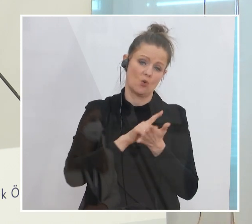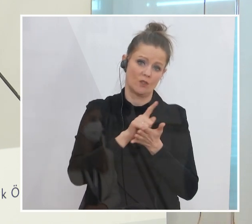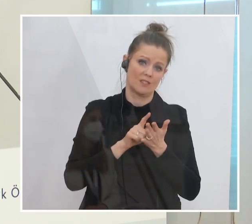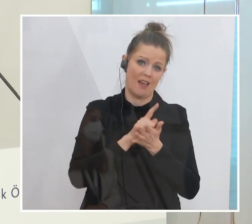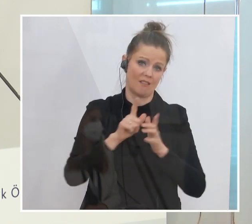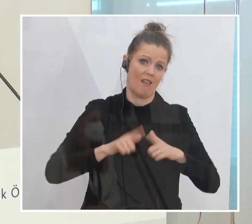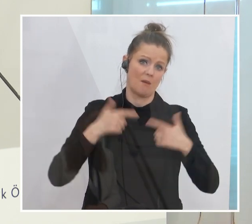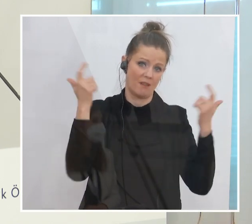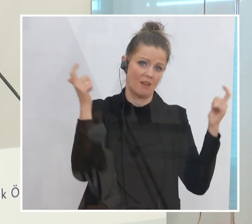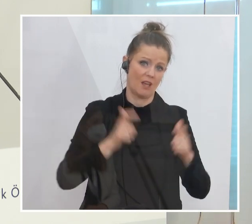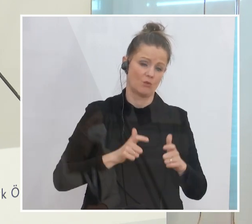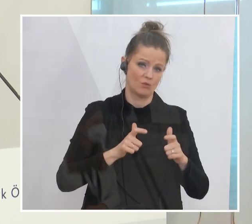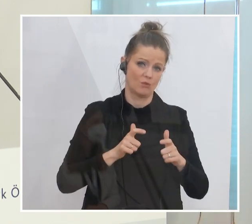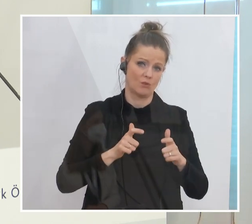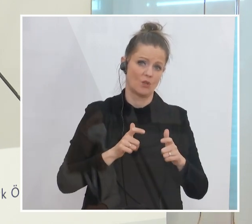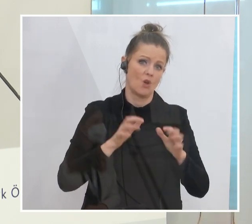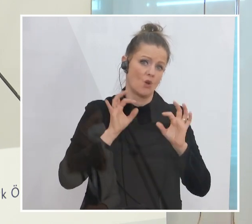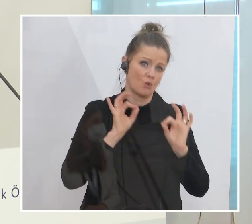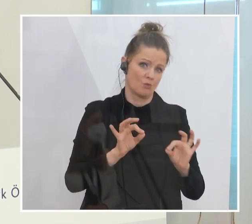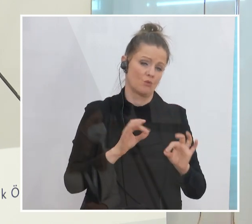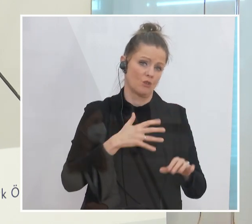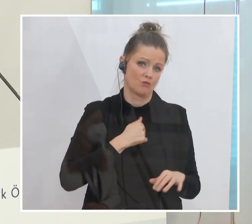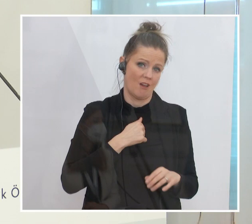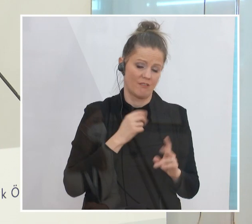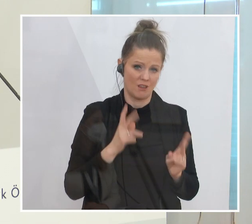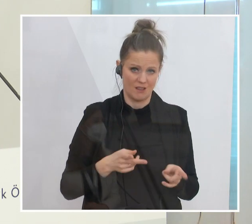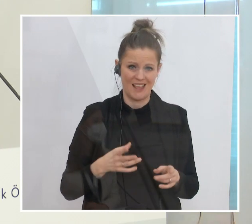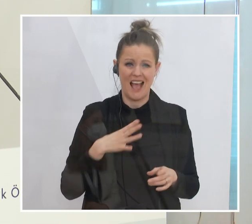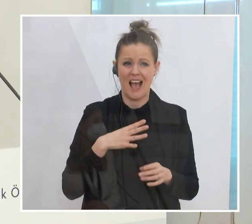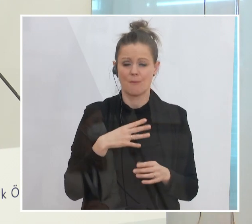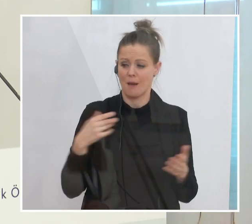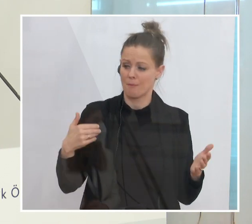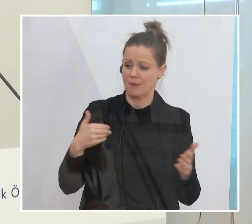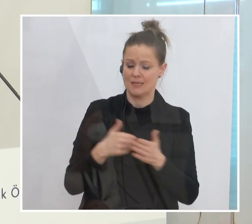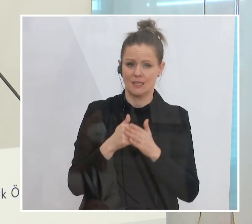auch gut zu überstehen. Ich glaube aber, dass wir mit den bisherigen Unterstützungsmaßnahmen,